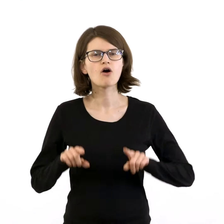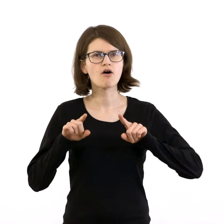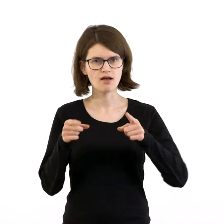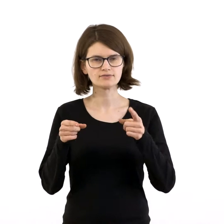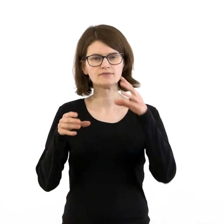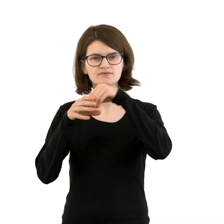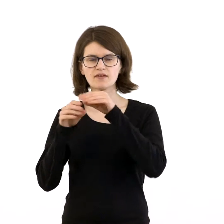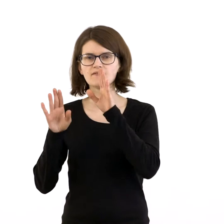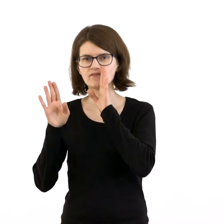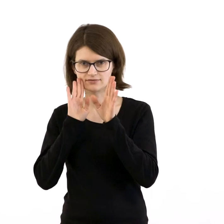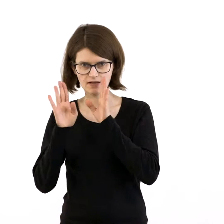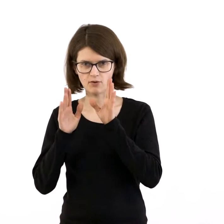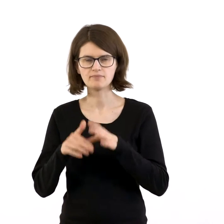Profil organizacji na Facebooku